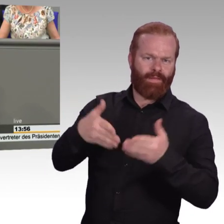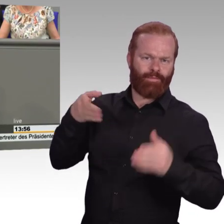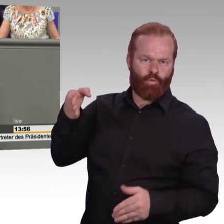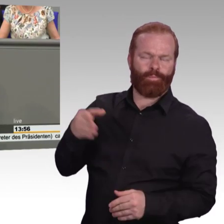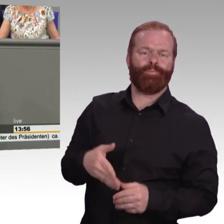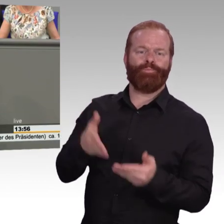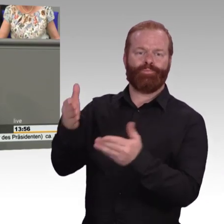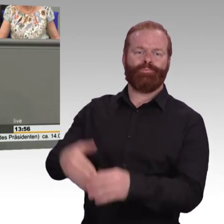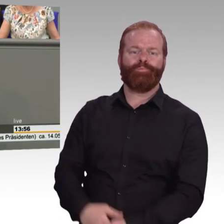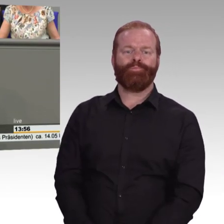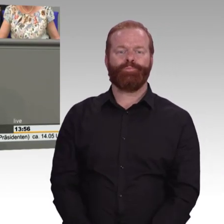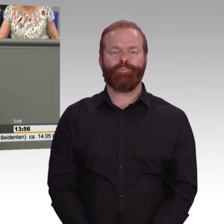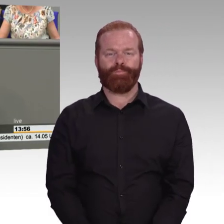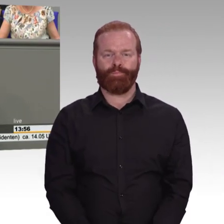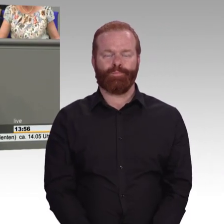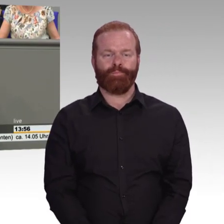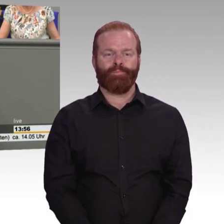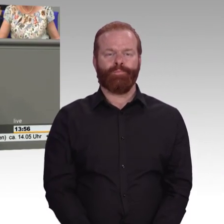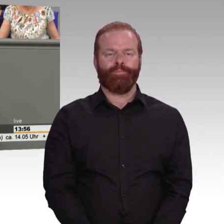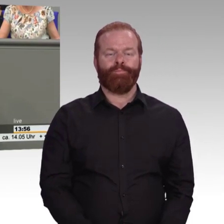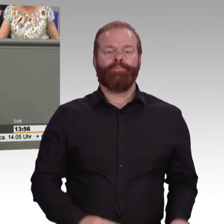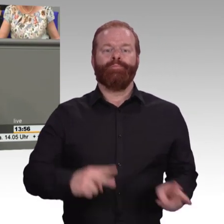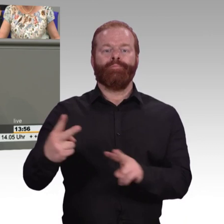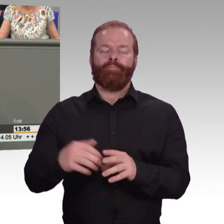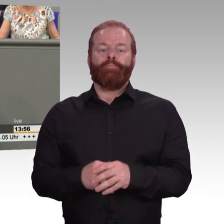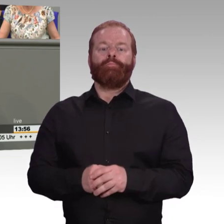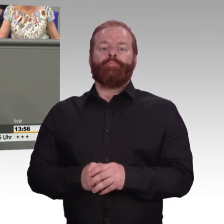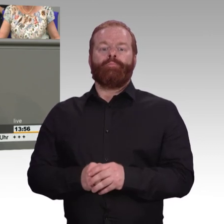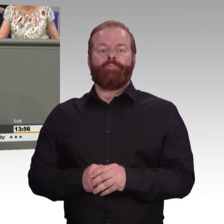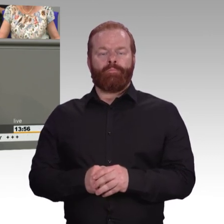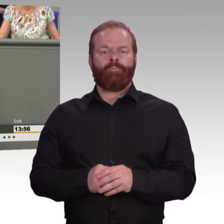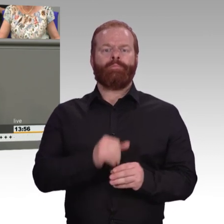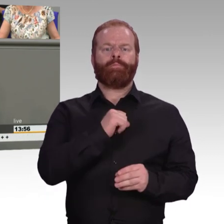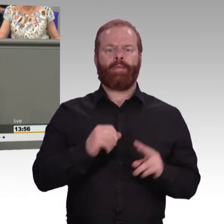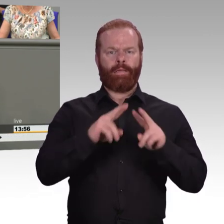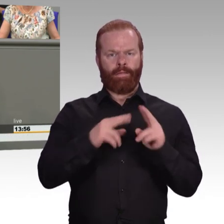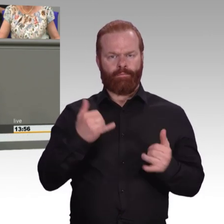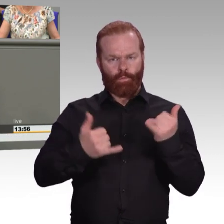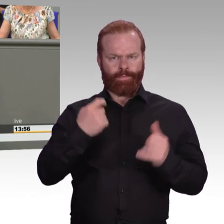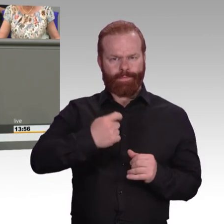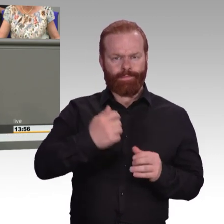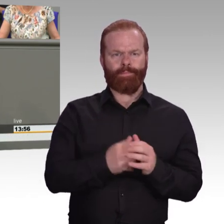Dies haben wir als Freie Demokraten Ende letzten Jahres zum Anlass genommen, einen Fachkongress durchzuführen,